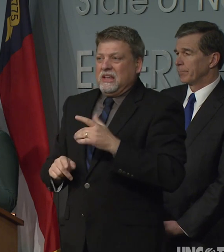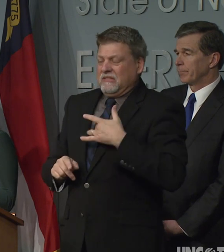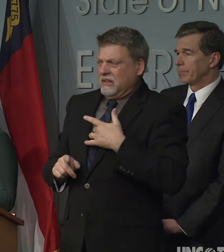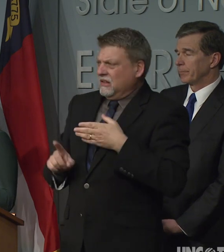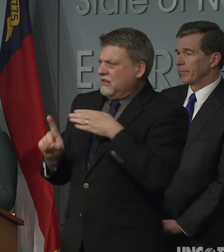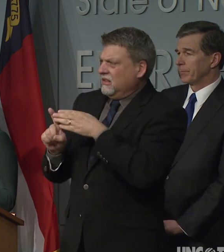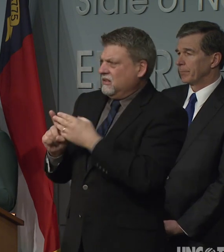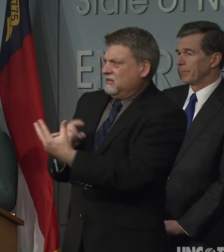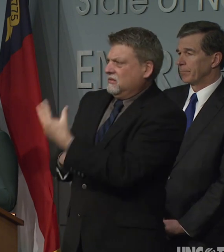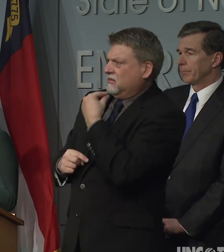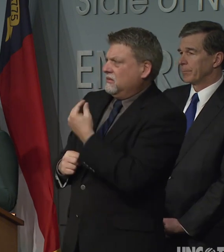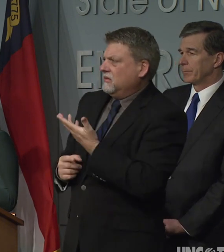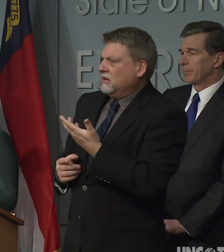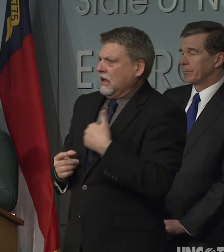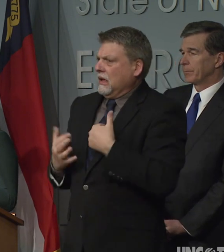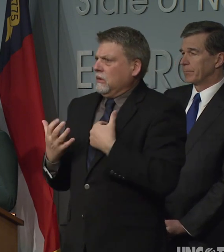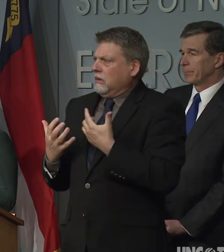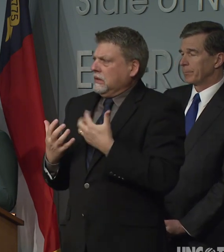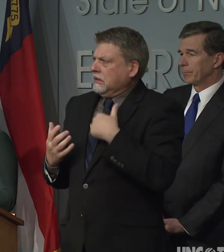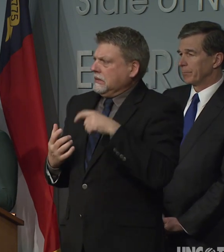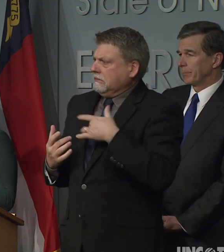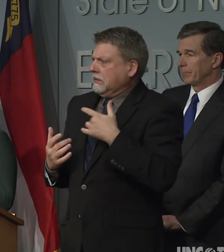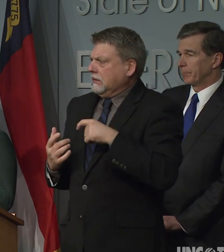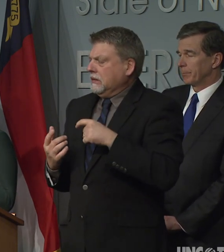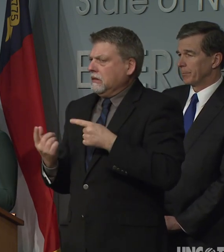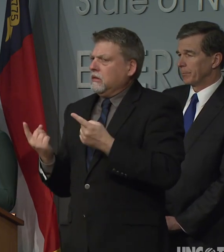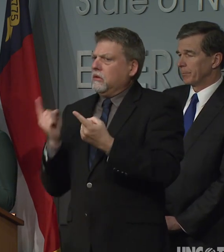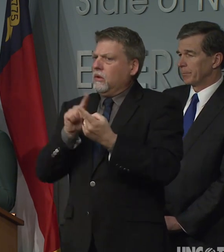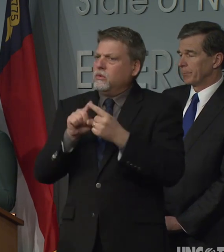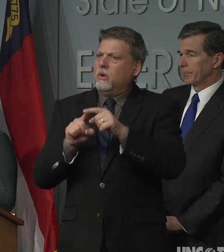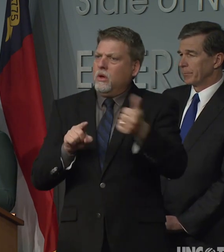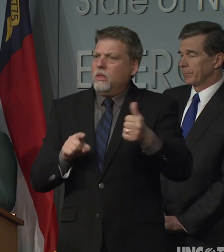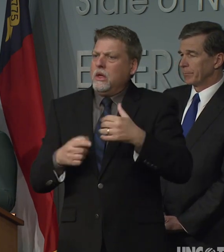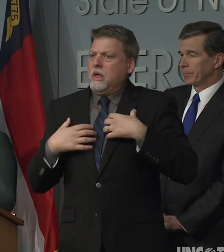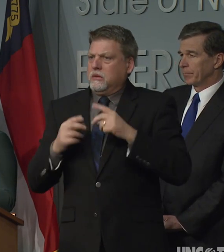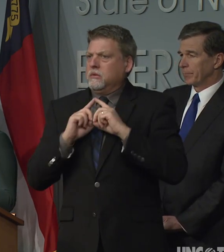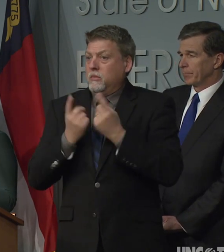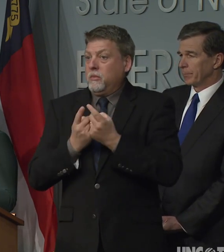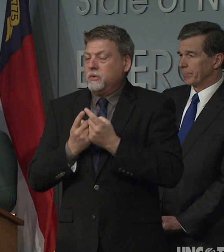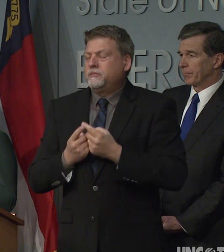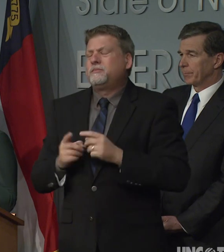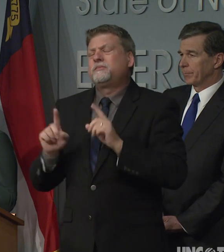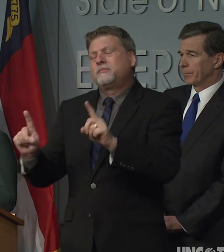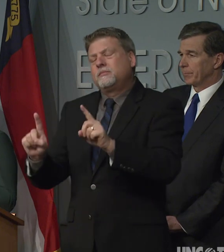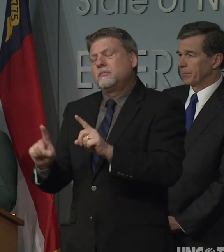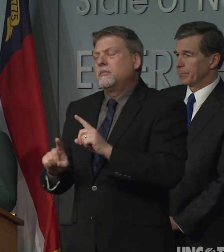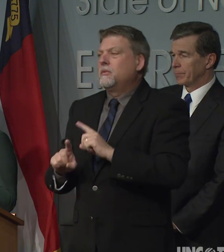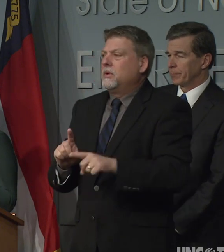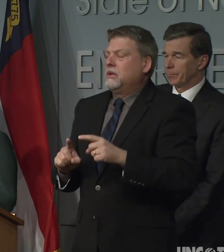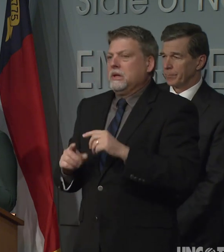comunitarios para que la gente que quería que necesita una pren a los pueda tener lo que yo quisiera decir acerca de las